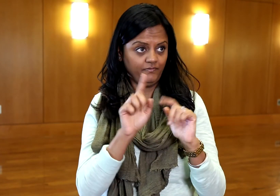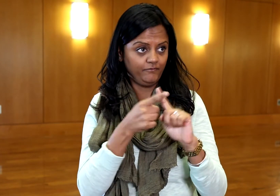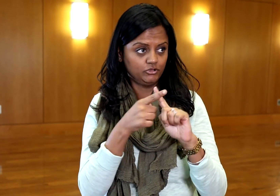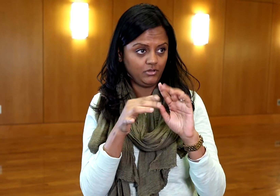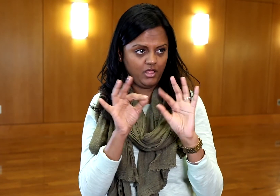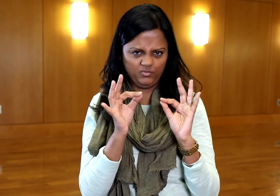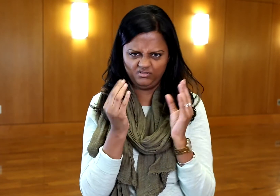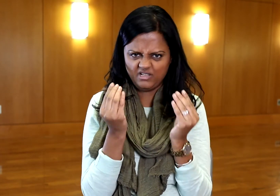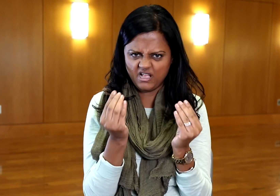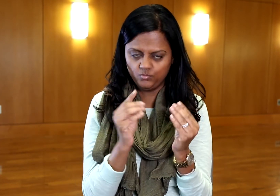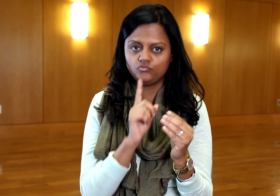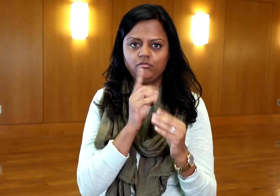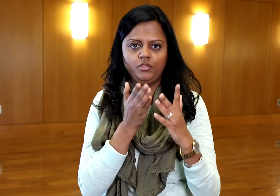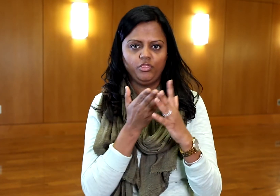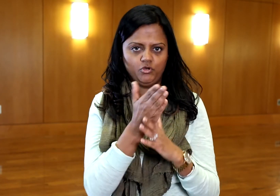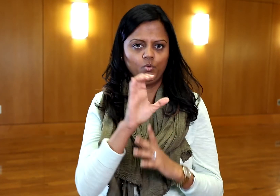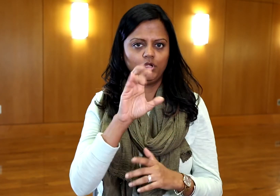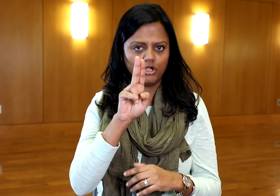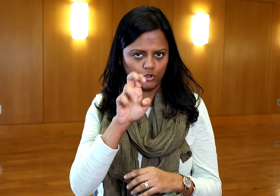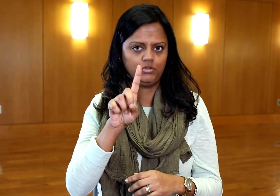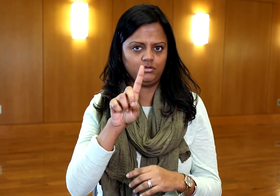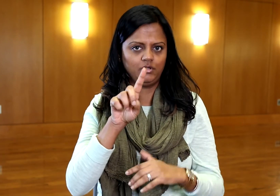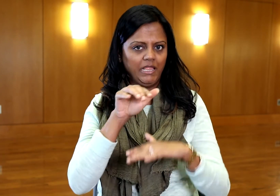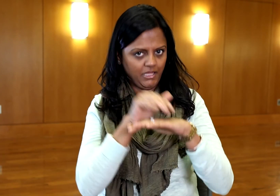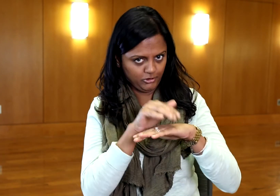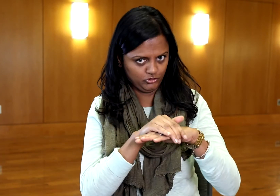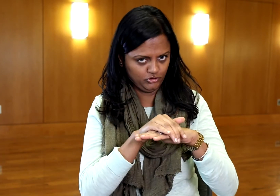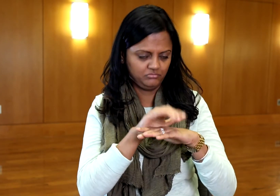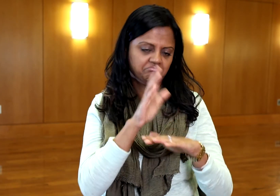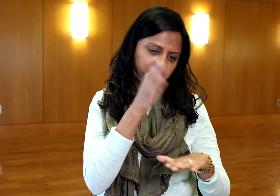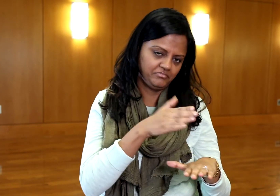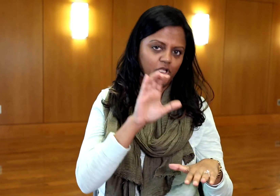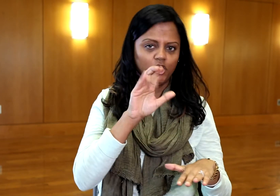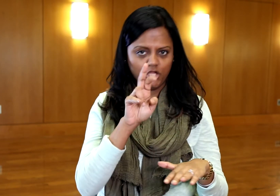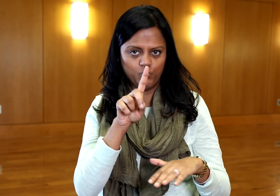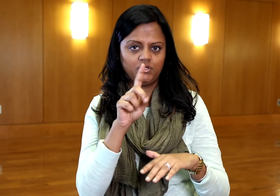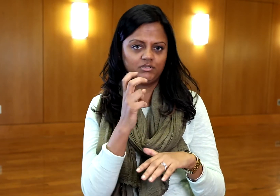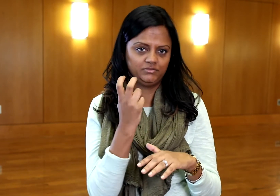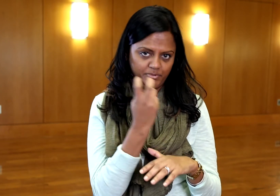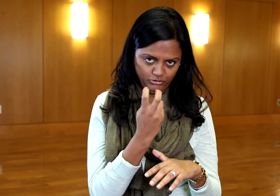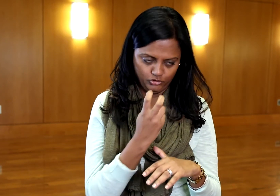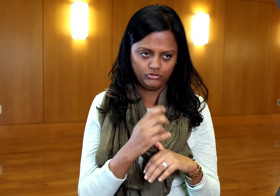Primero aprendí inglés a través de Cued English o Cued Speech.